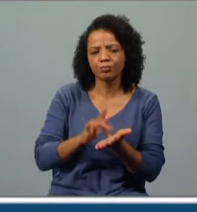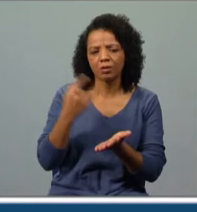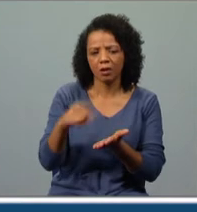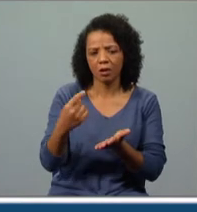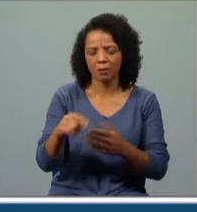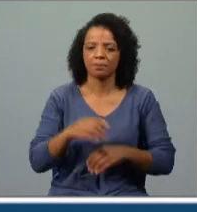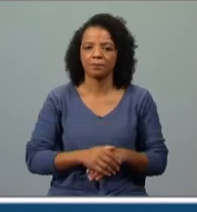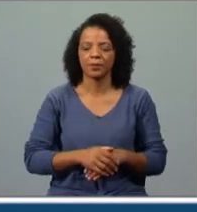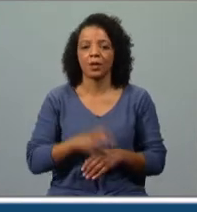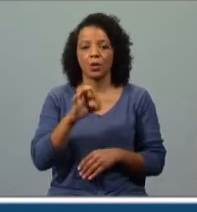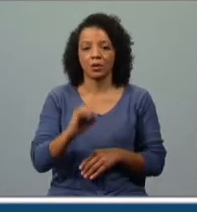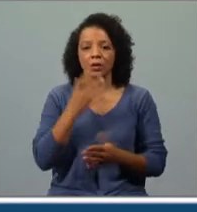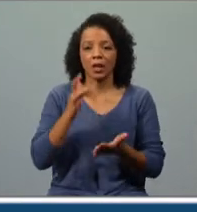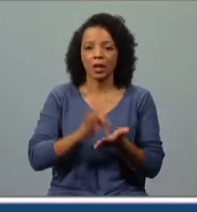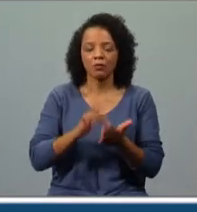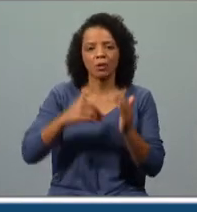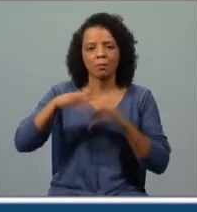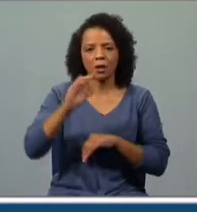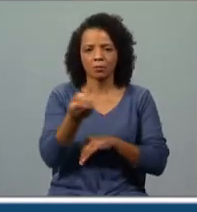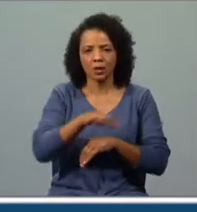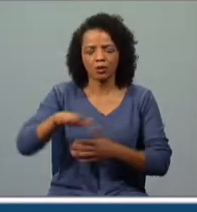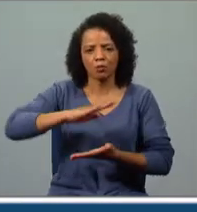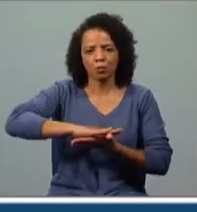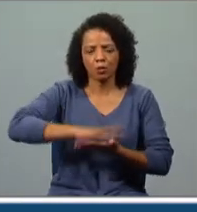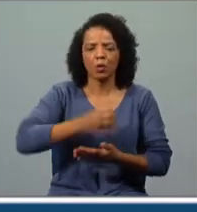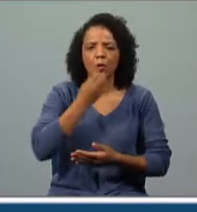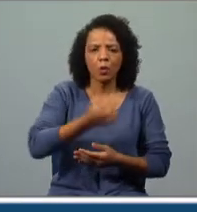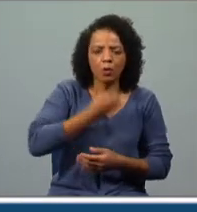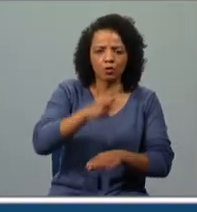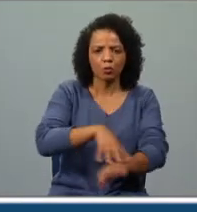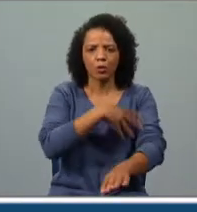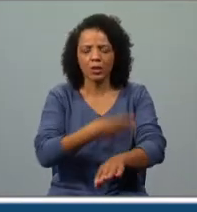publicou mais de 80 livros para crianças desde contos poesia banda desenhada 出版了80多本兒童讀物來自故事詩歌漫畫